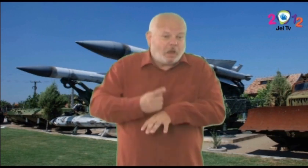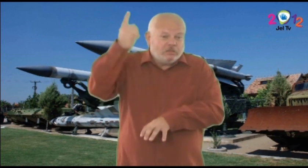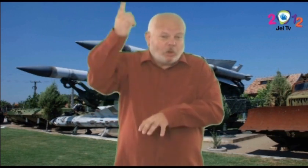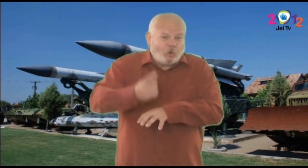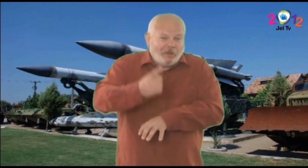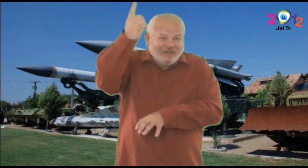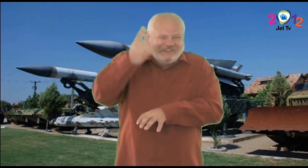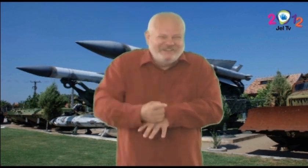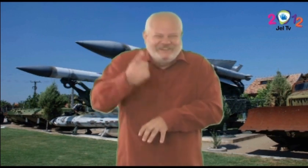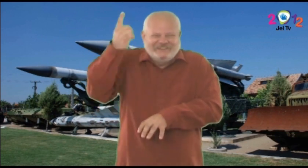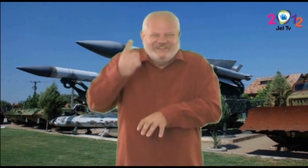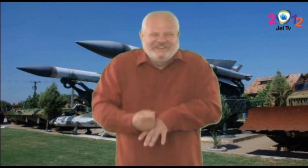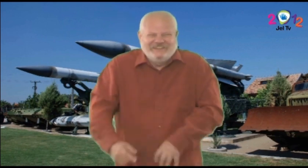A gumi még mindig pattog…